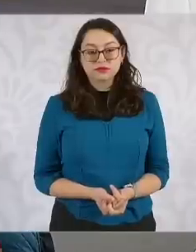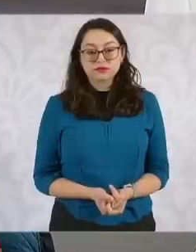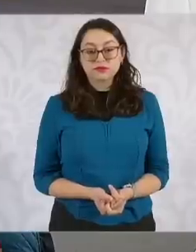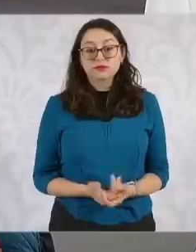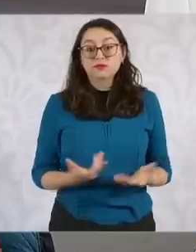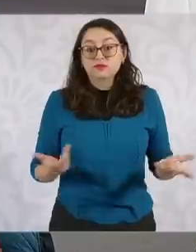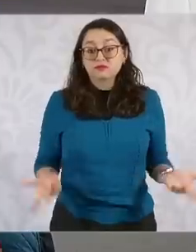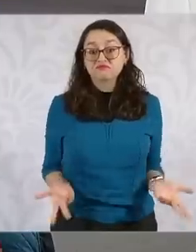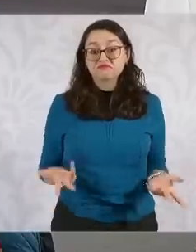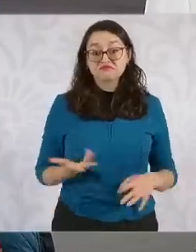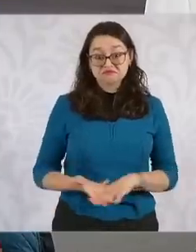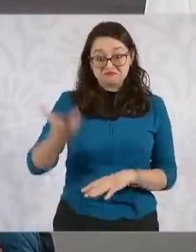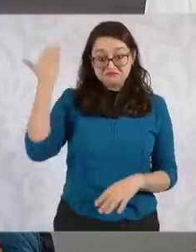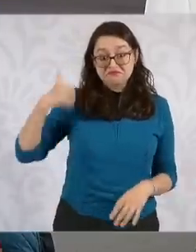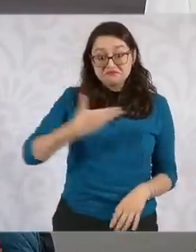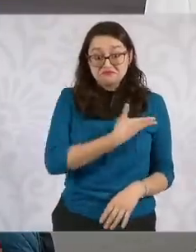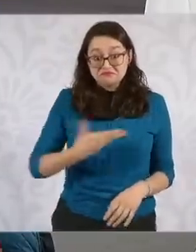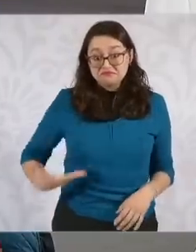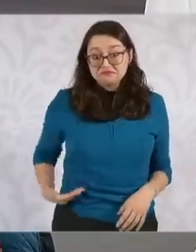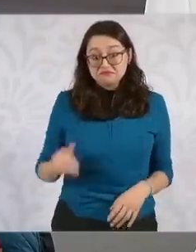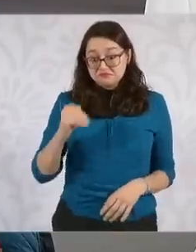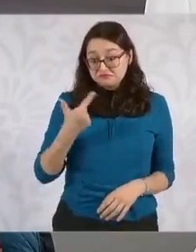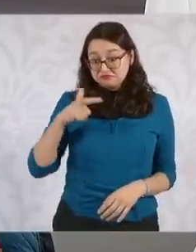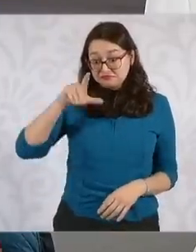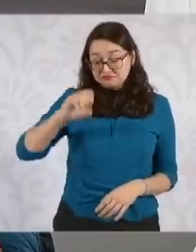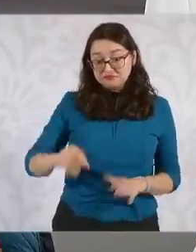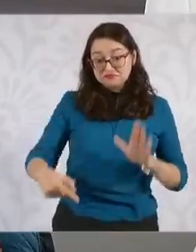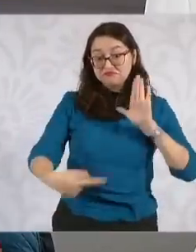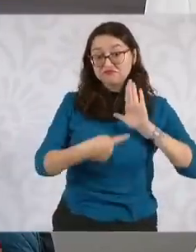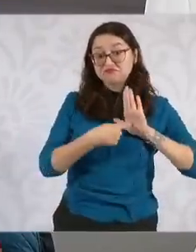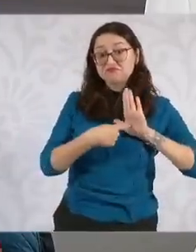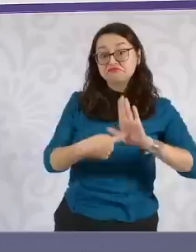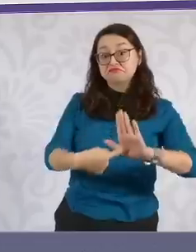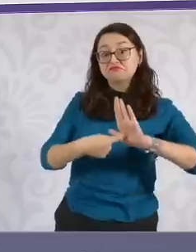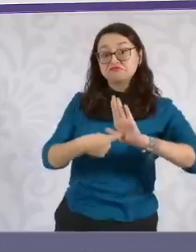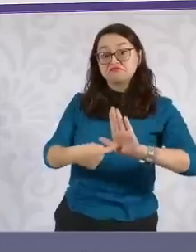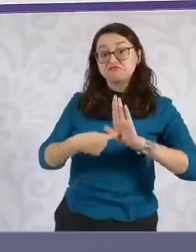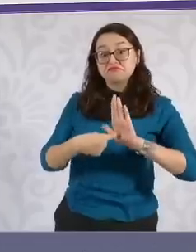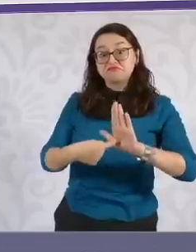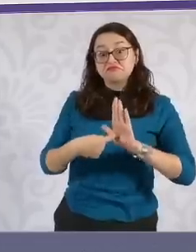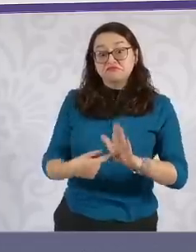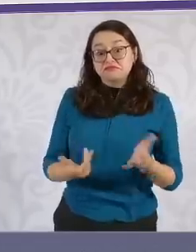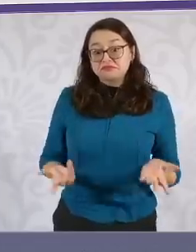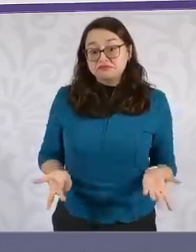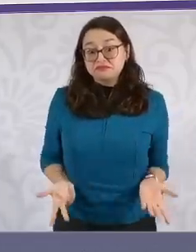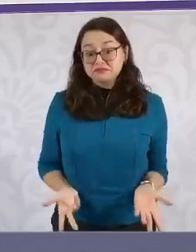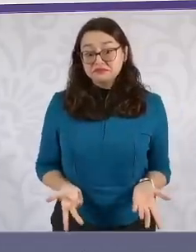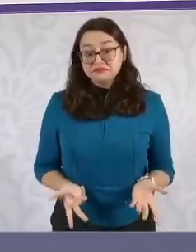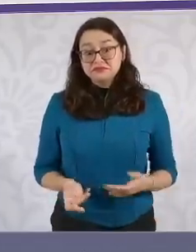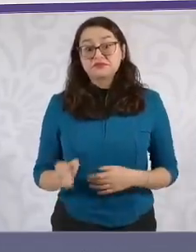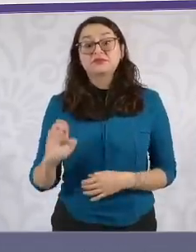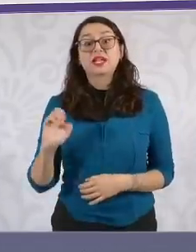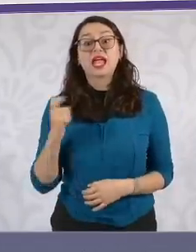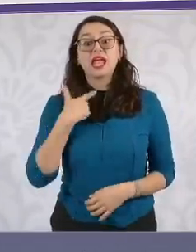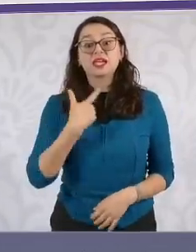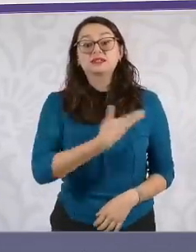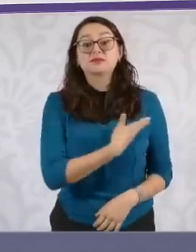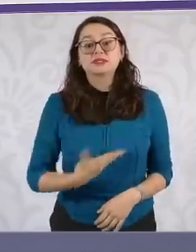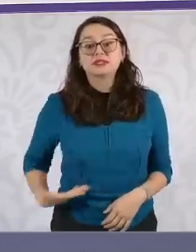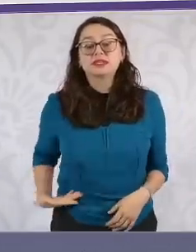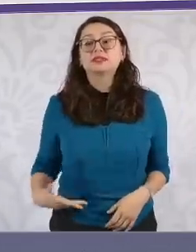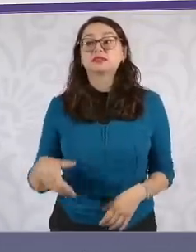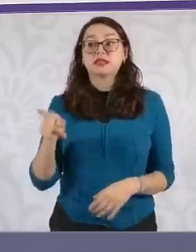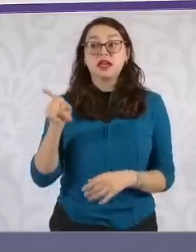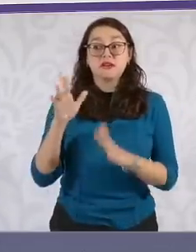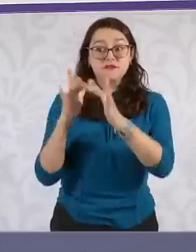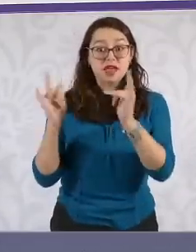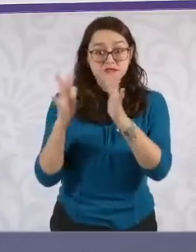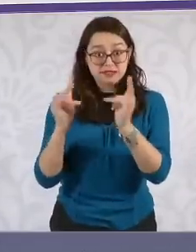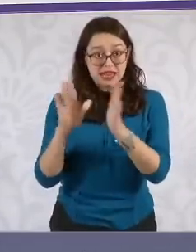Obrador en su momento es el libro de sarcos expresidente de Francia que